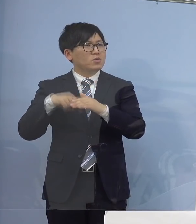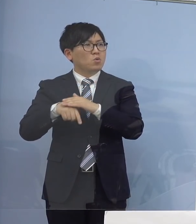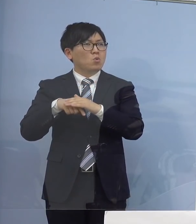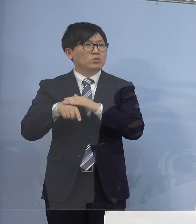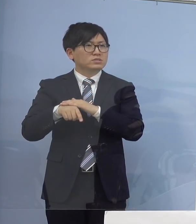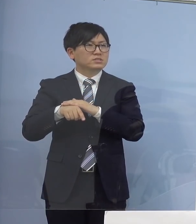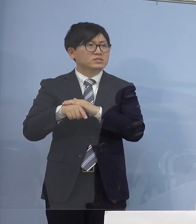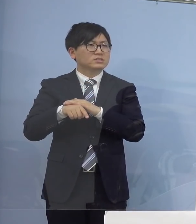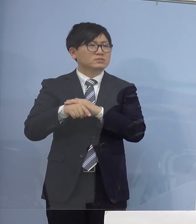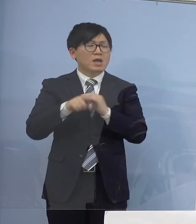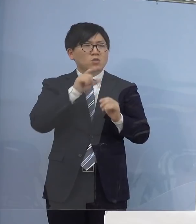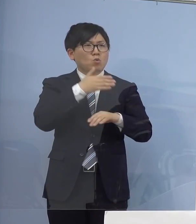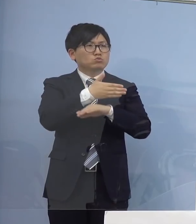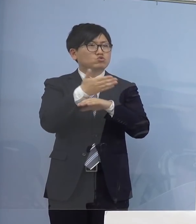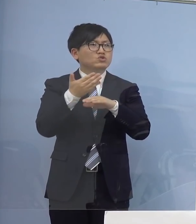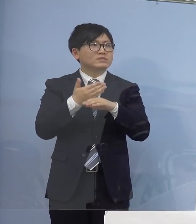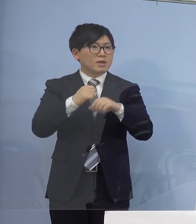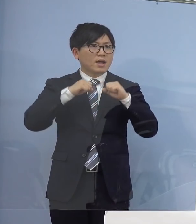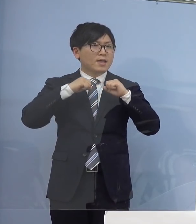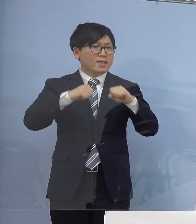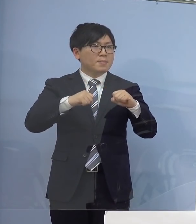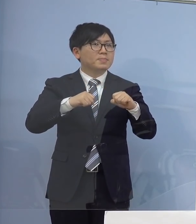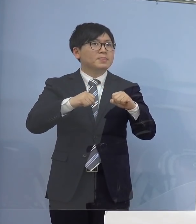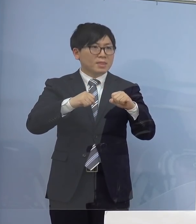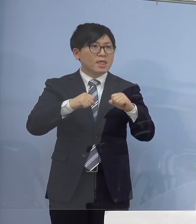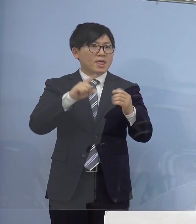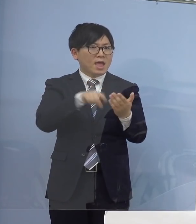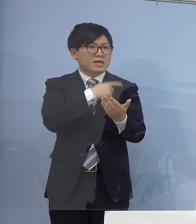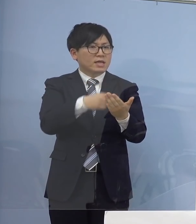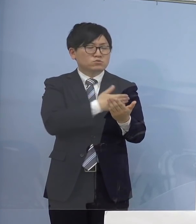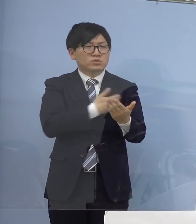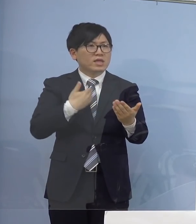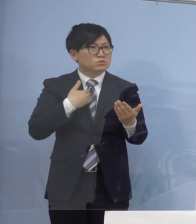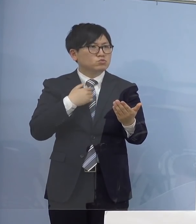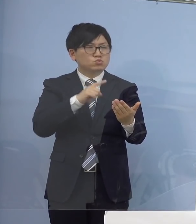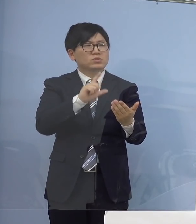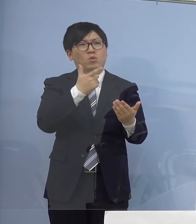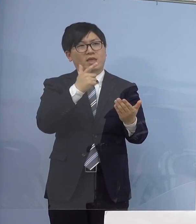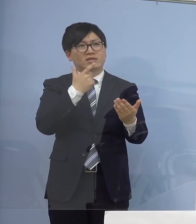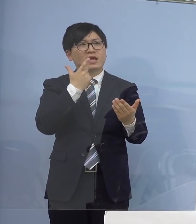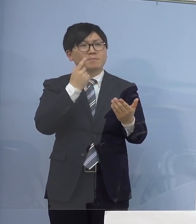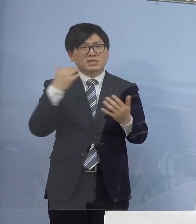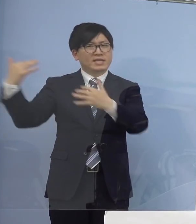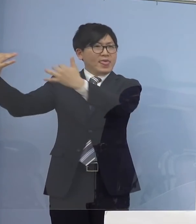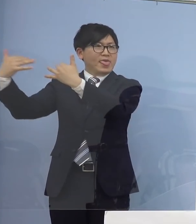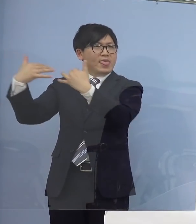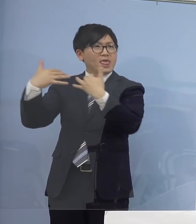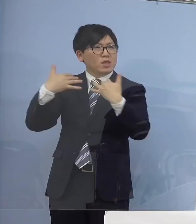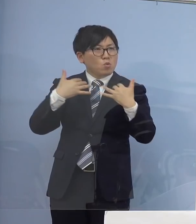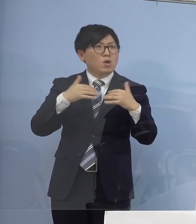徳島（県）が対策を何かやれば それでいいというのではないということですね